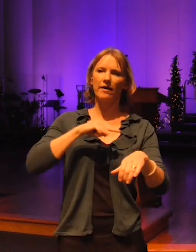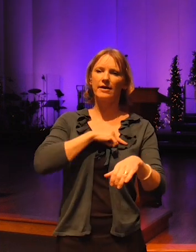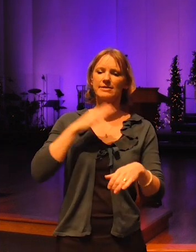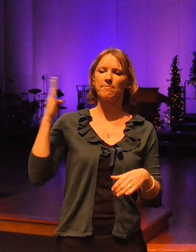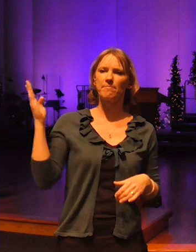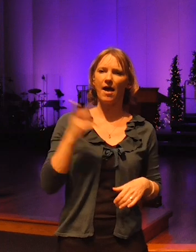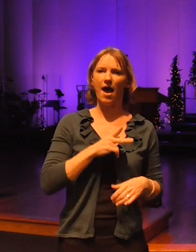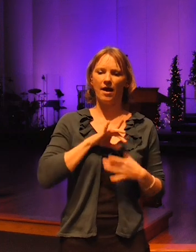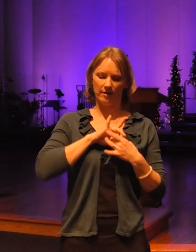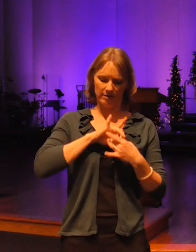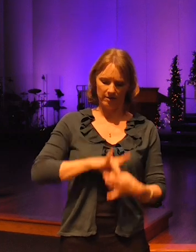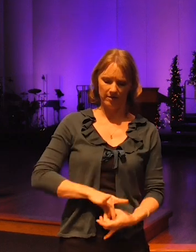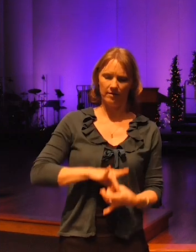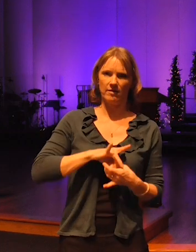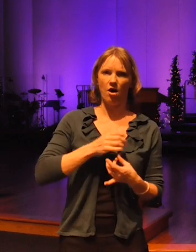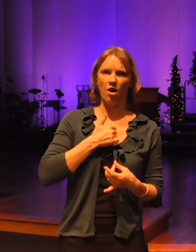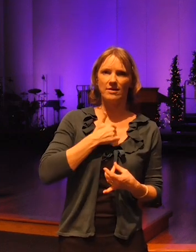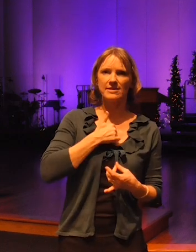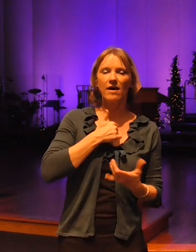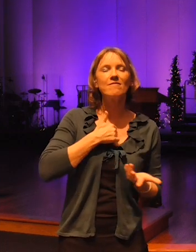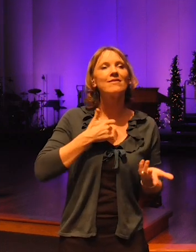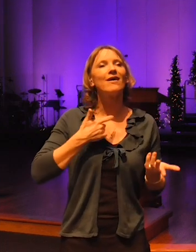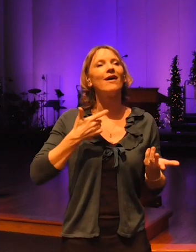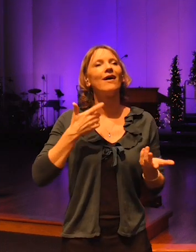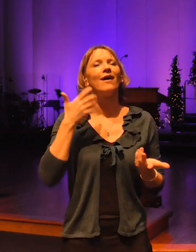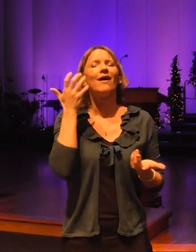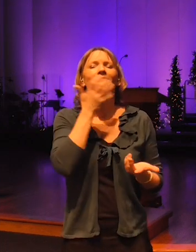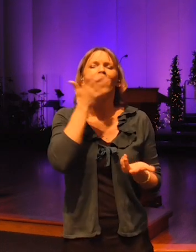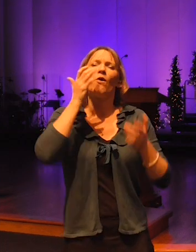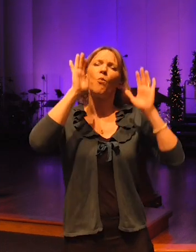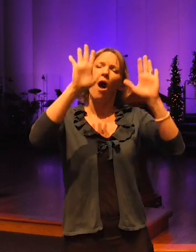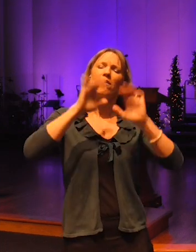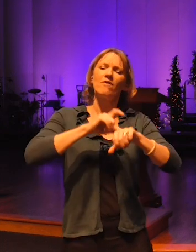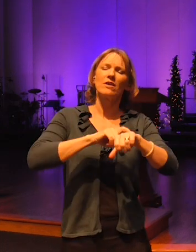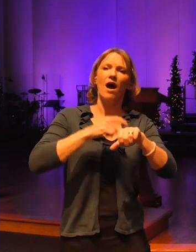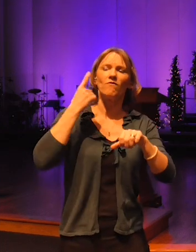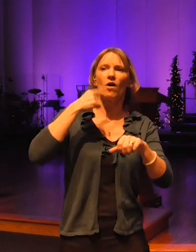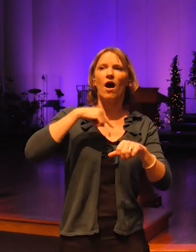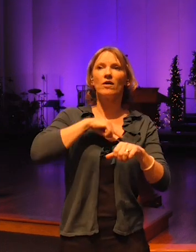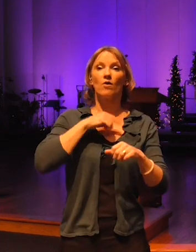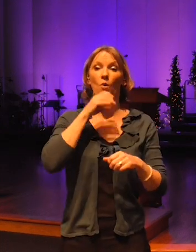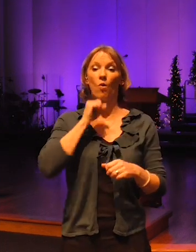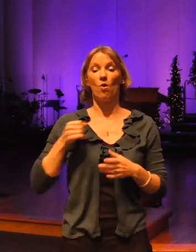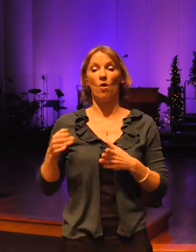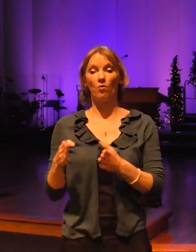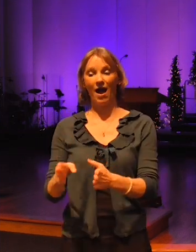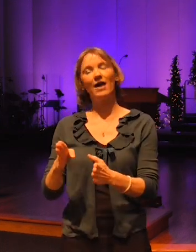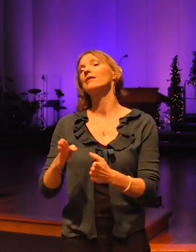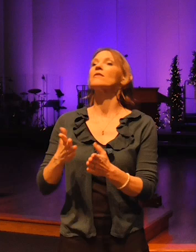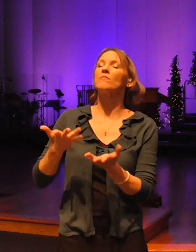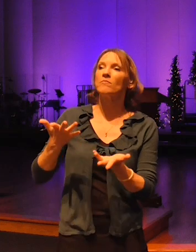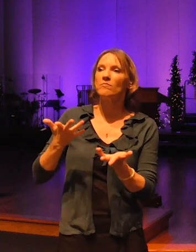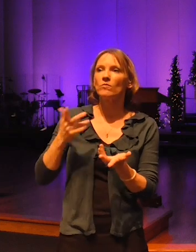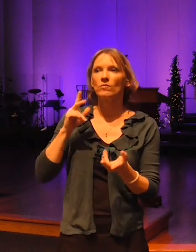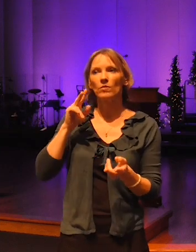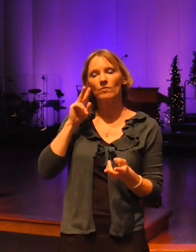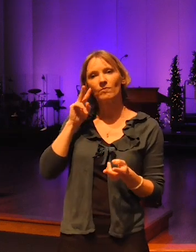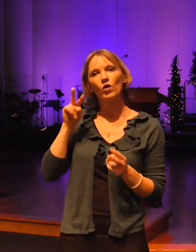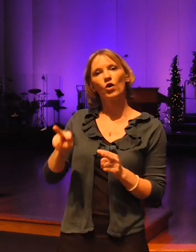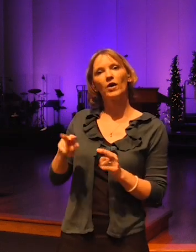es un momento maravilloso para desempolvar esos viejos medios y permitirles jugar de nuevas maneras.